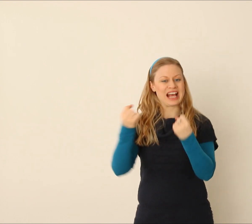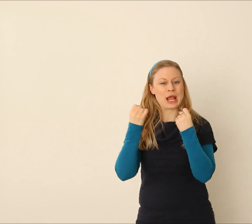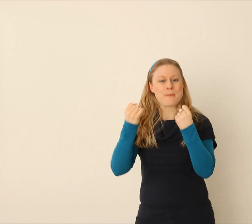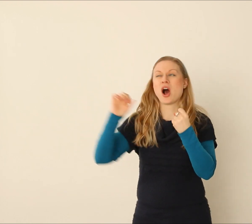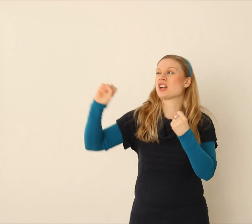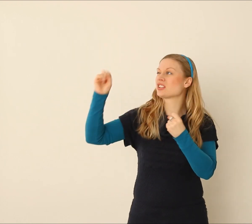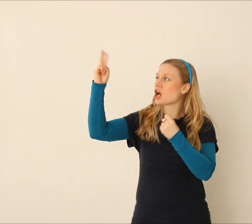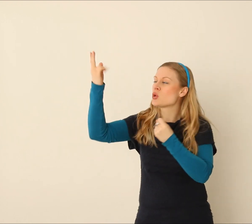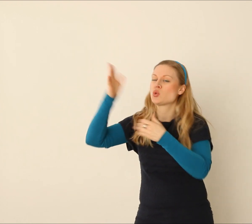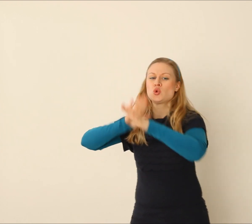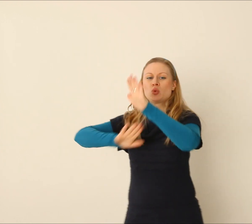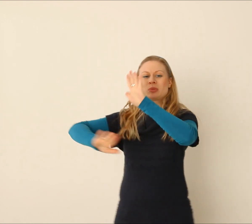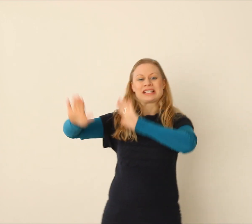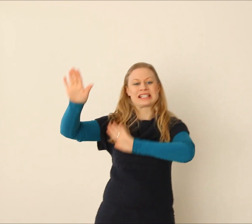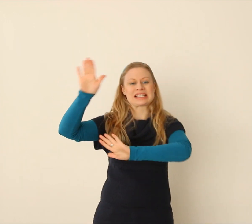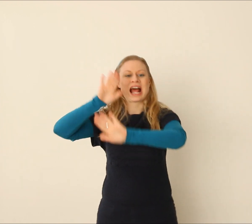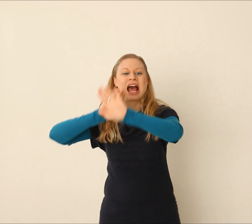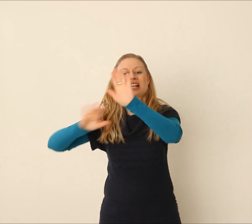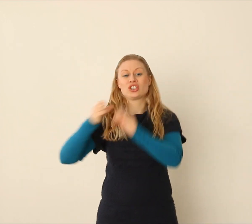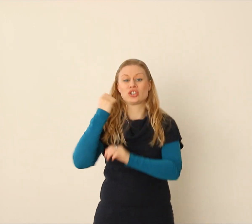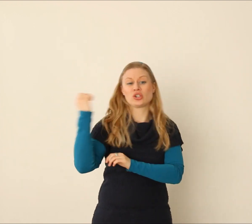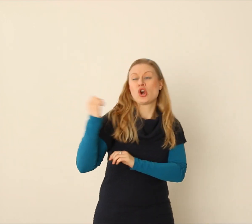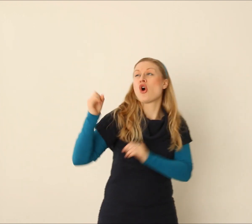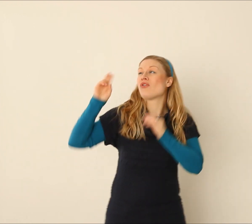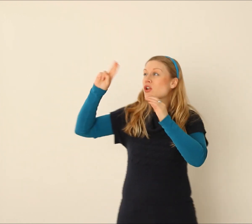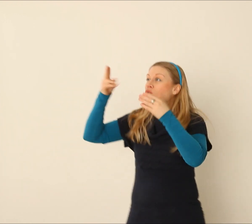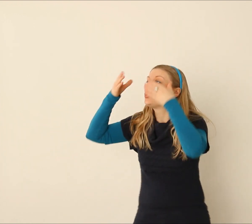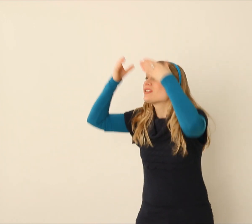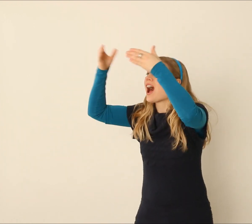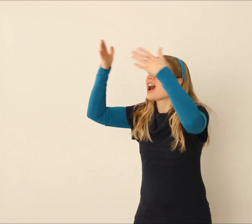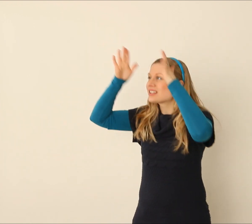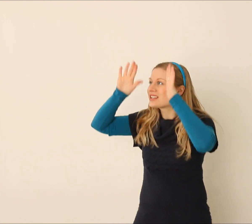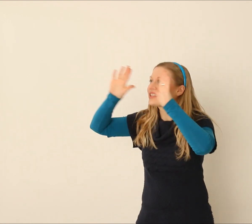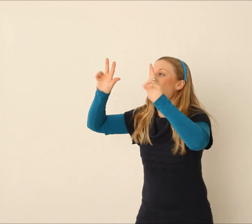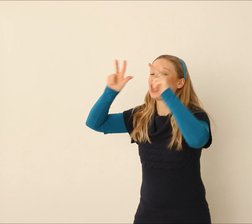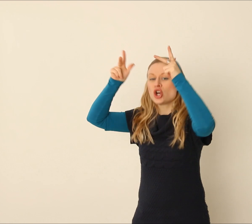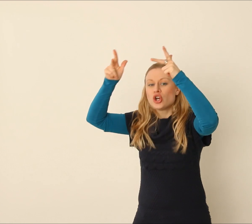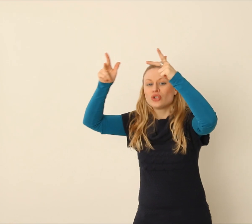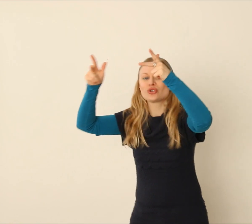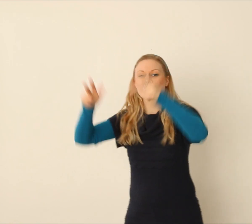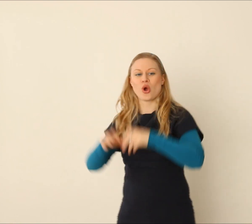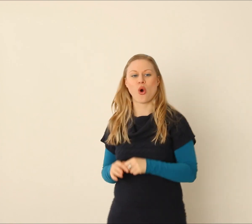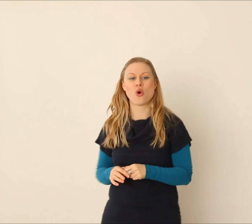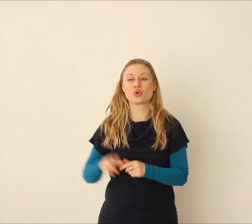En geen macht kan U bestrijden, want U draagt de zegekroon.